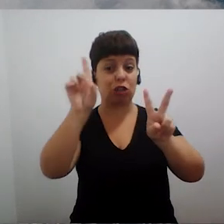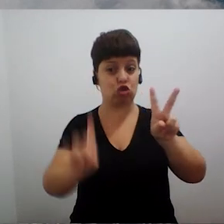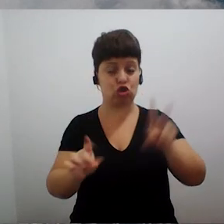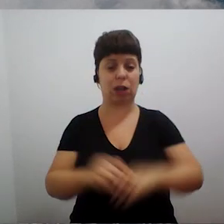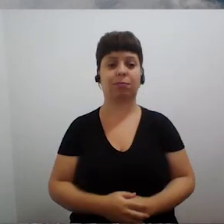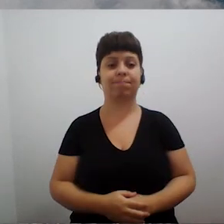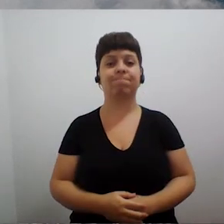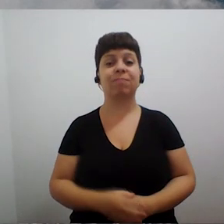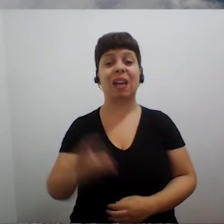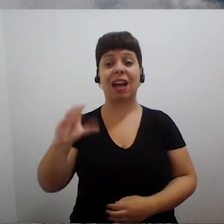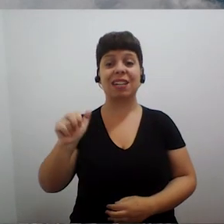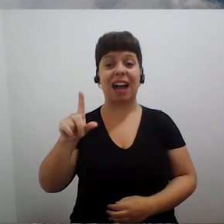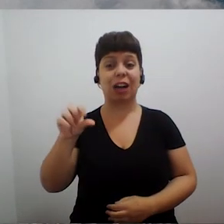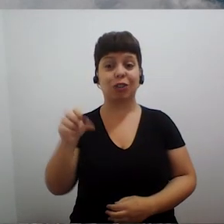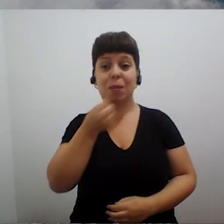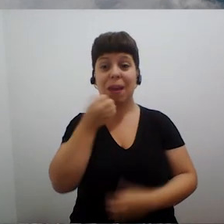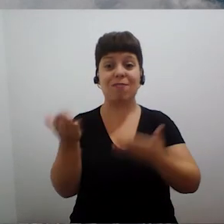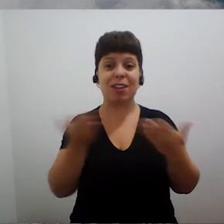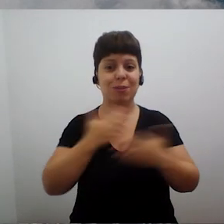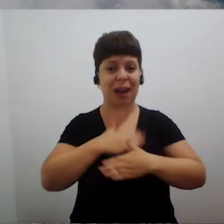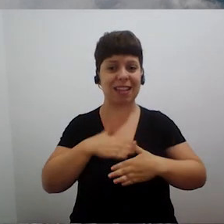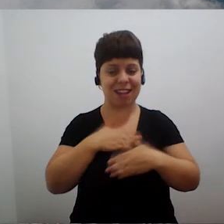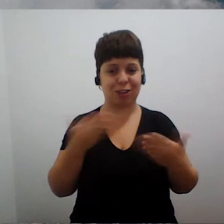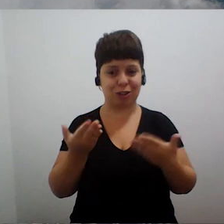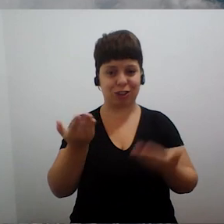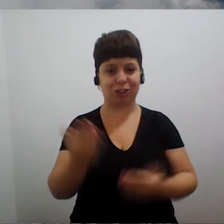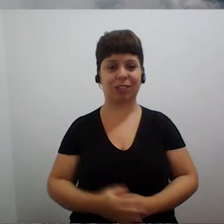Bem-vindo, Carlos, é um prazer ter você conosco. Obrigado, Alexander.